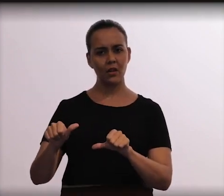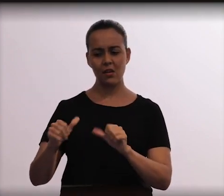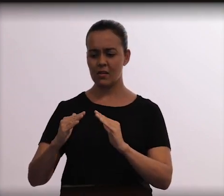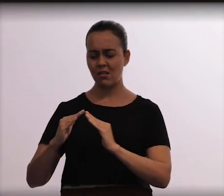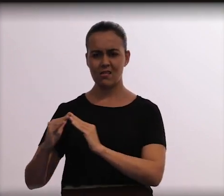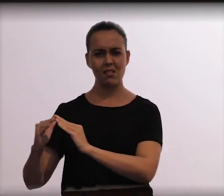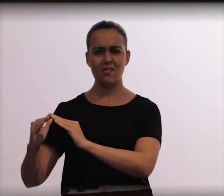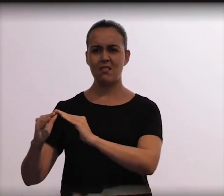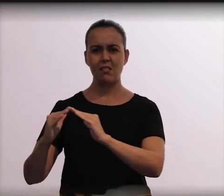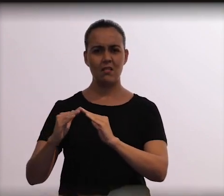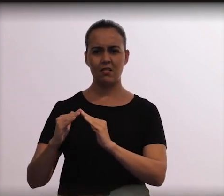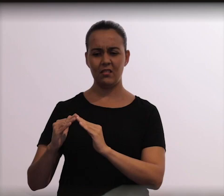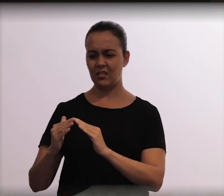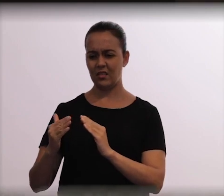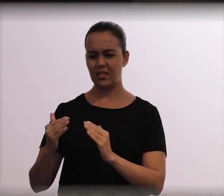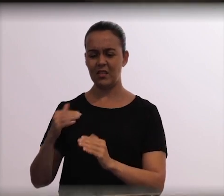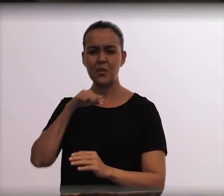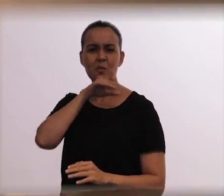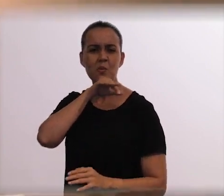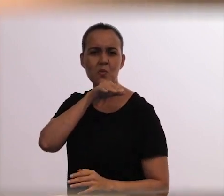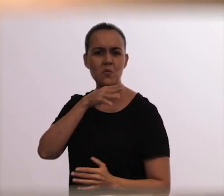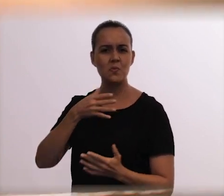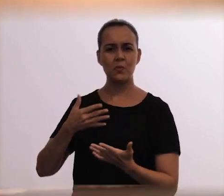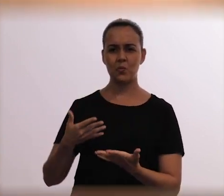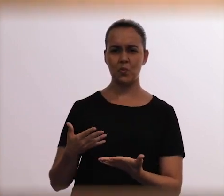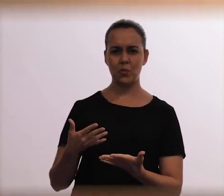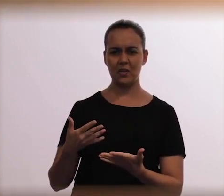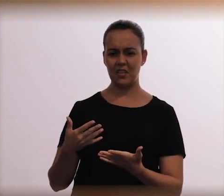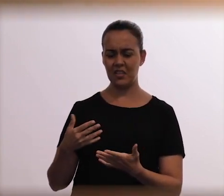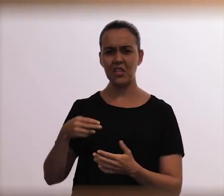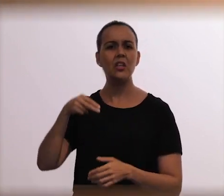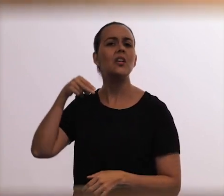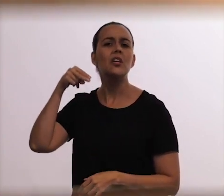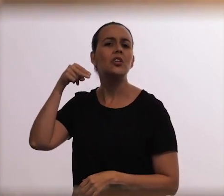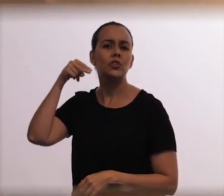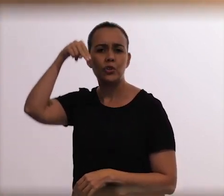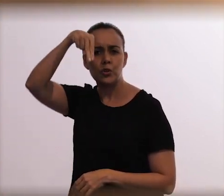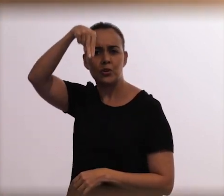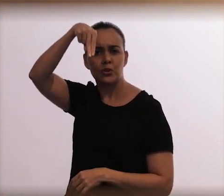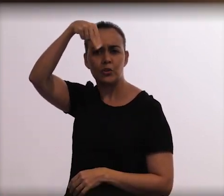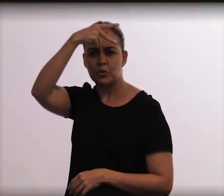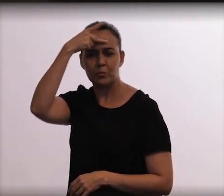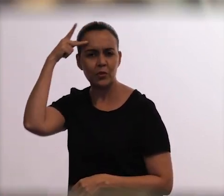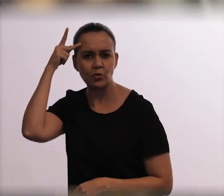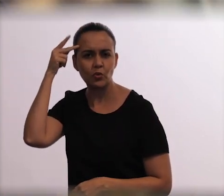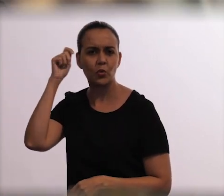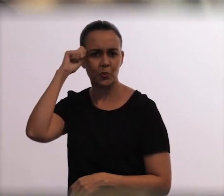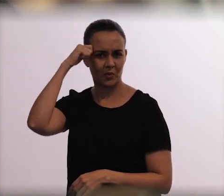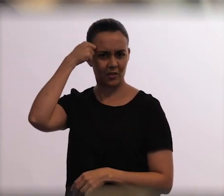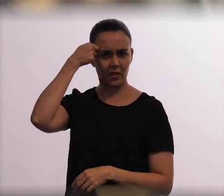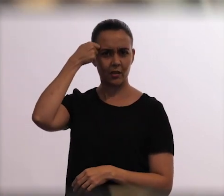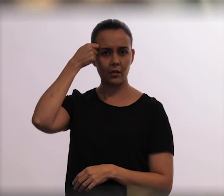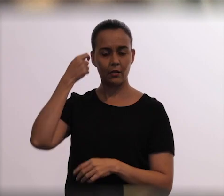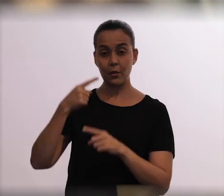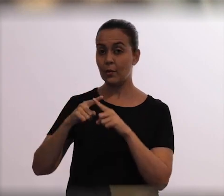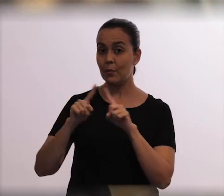meu lugar favelado, meu lugar de nordestino, negro, em efetivamente potência. E a favela se tornou uma invenção